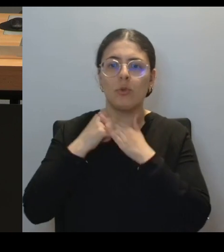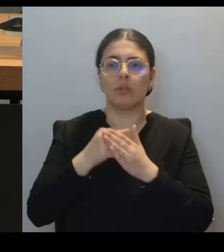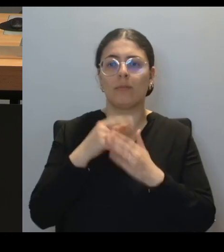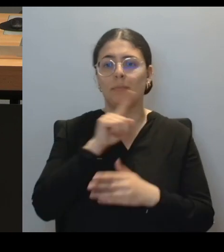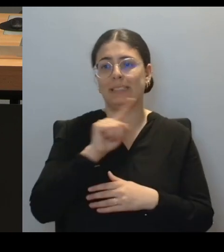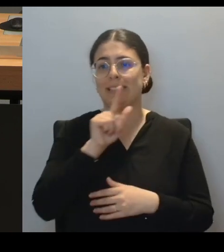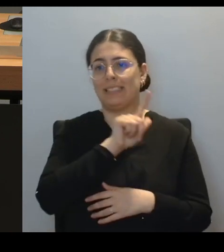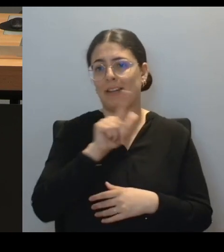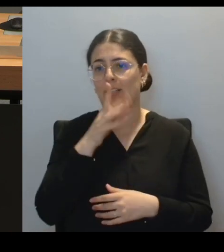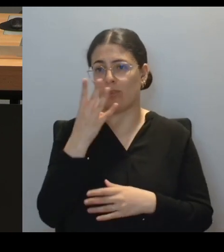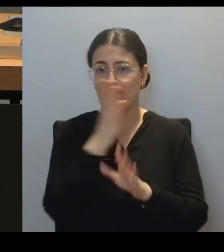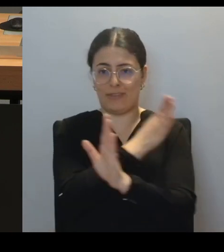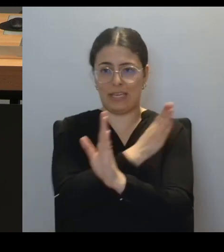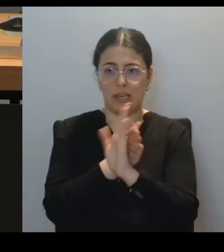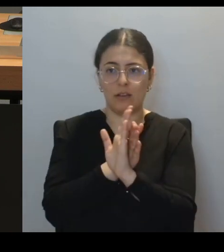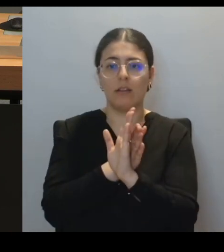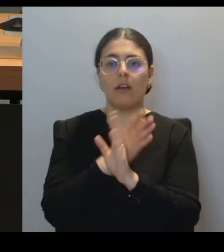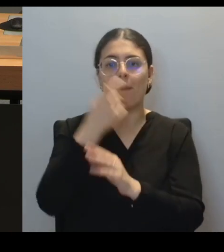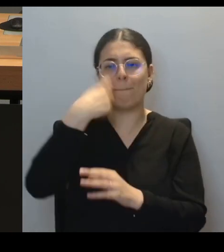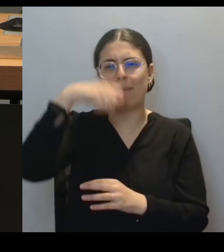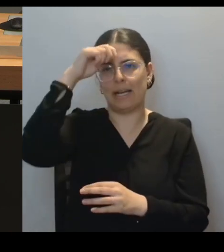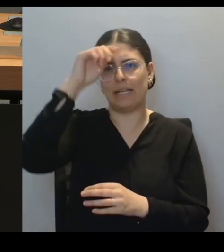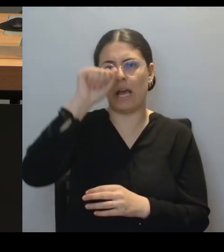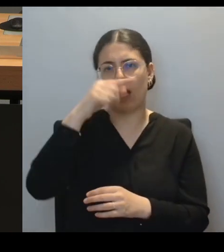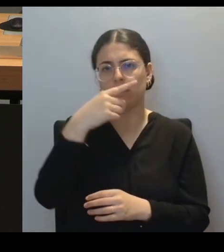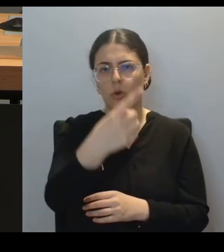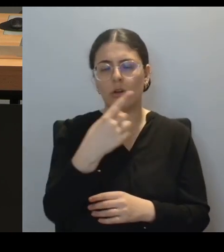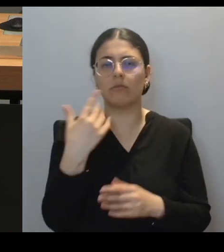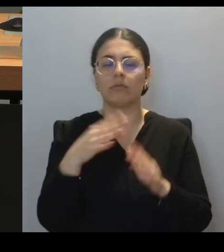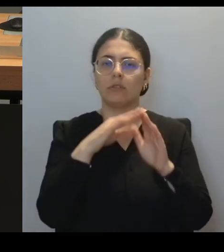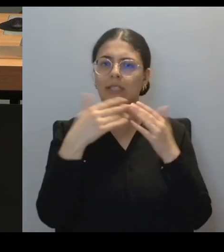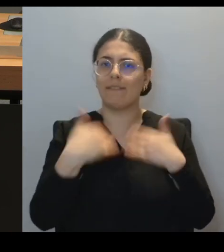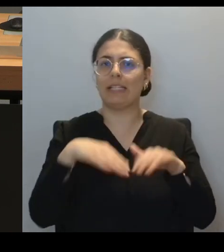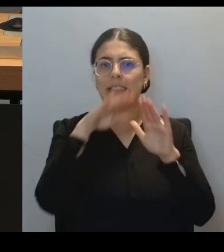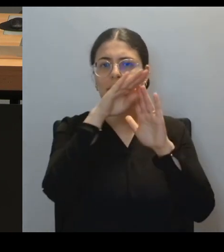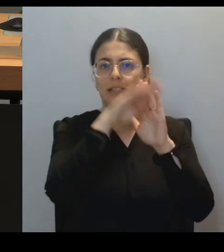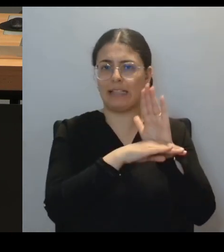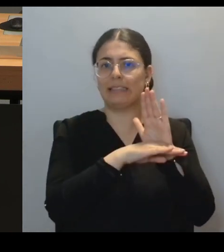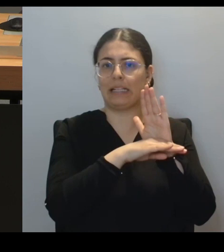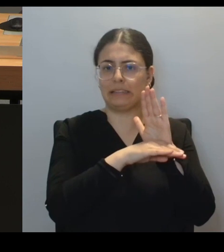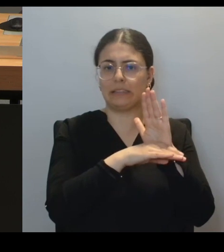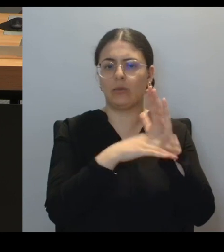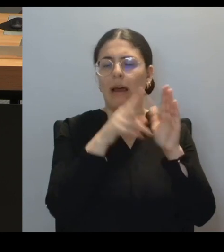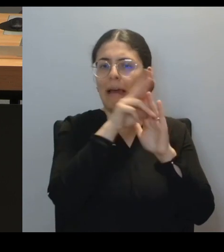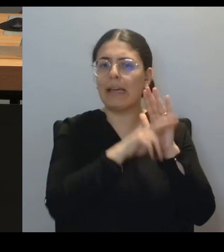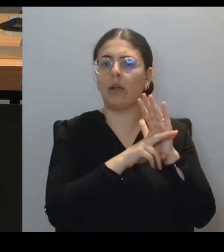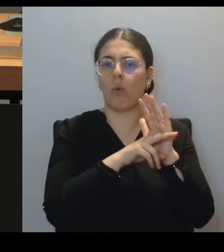Thema der Schleierfahndung gab, was damals von Rot grün gestrichen wurden.